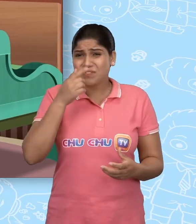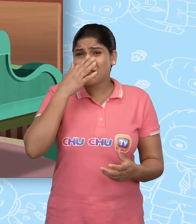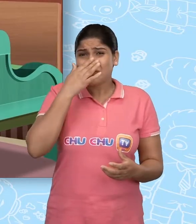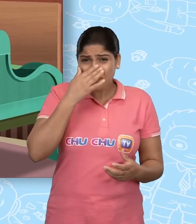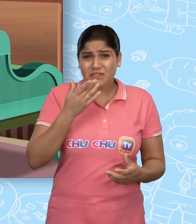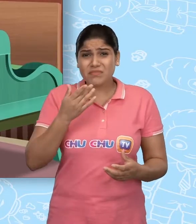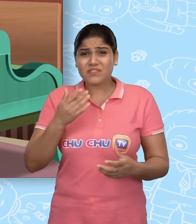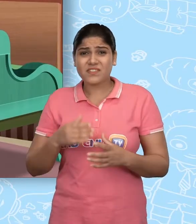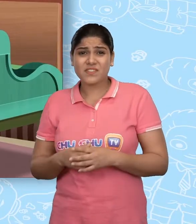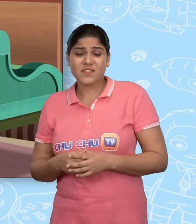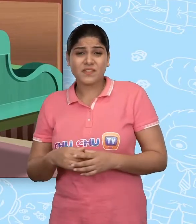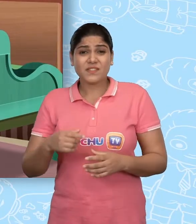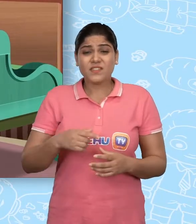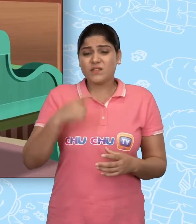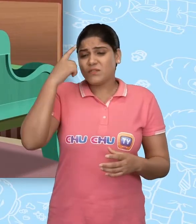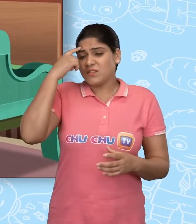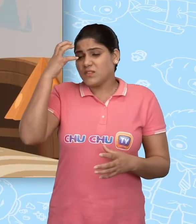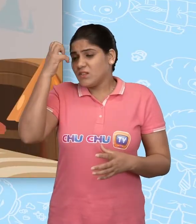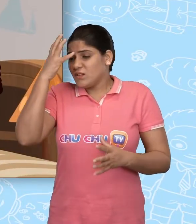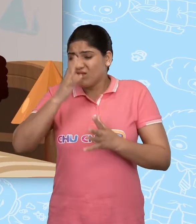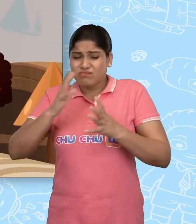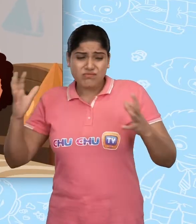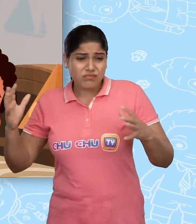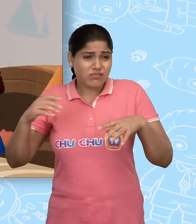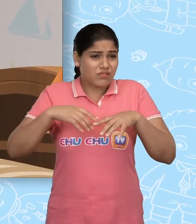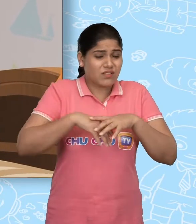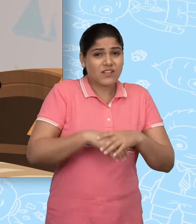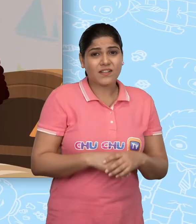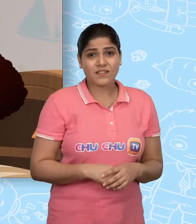लगता है मुझे जुख़ाम हो गया है मेरे सर में भी बहूत दर्द हो रहा है